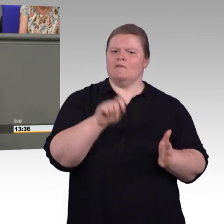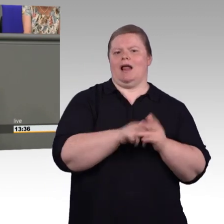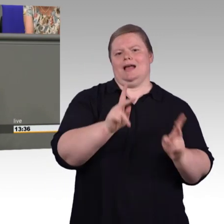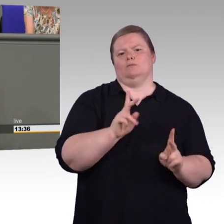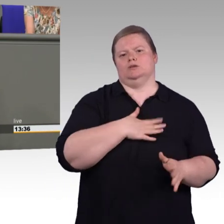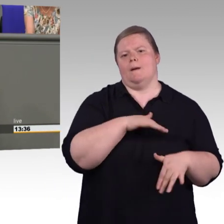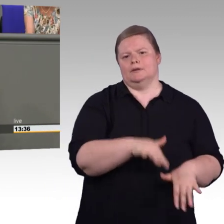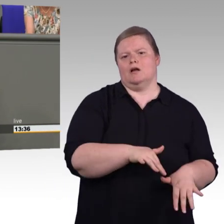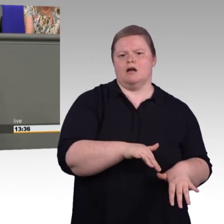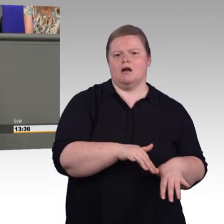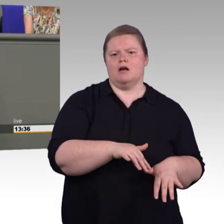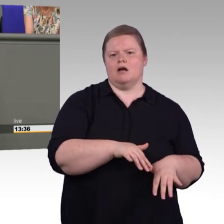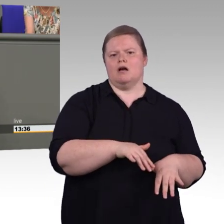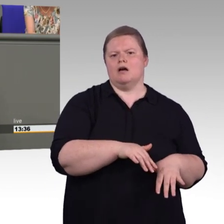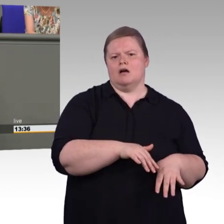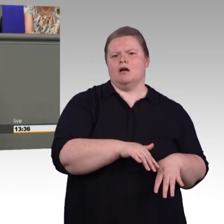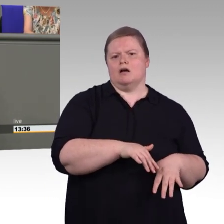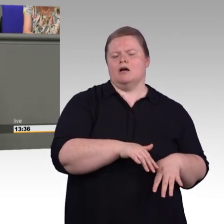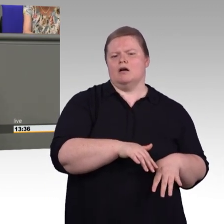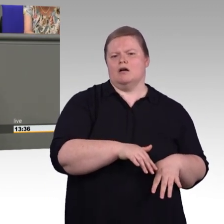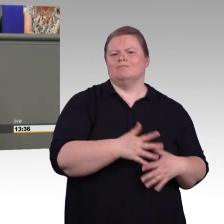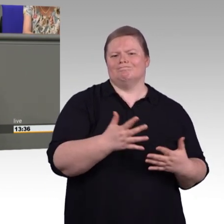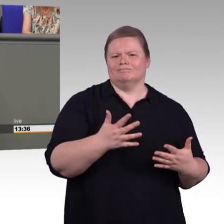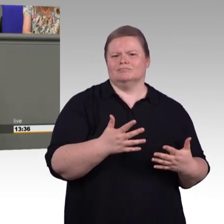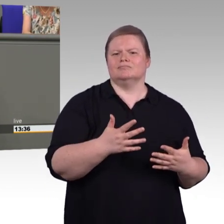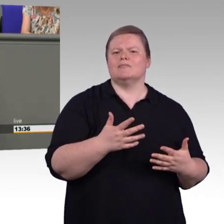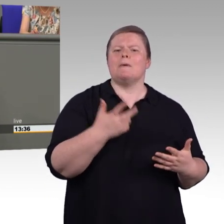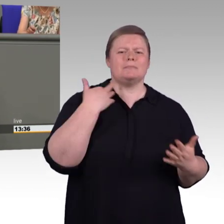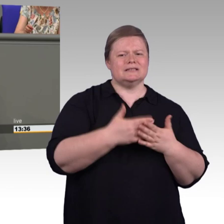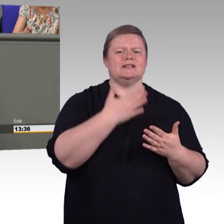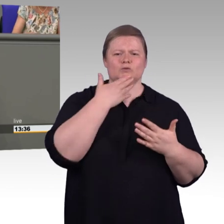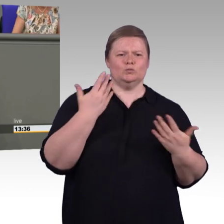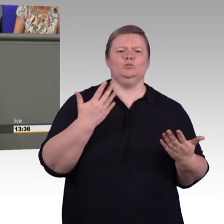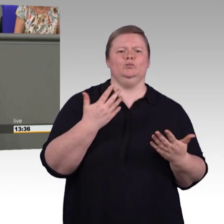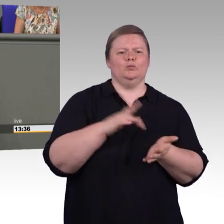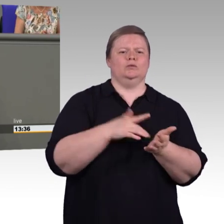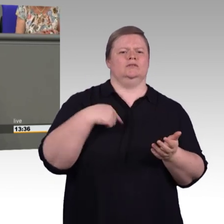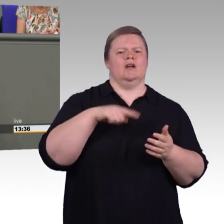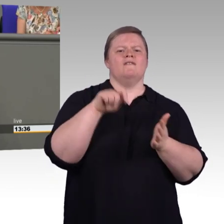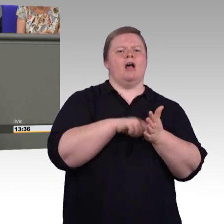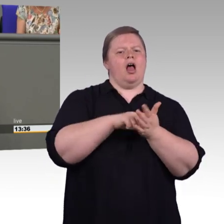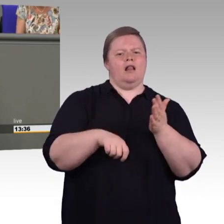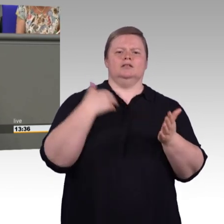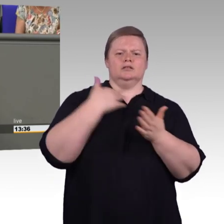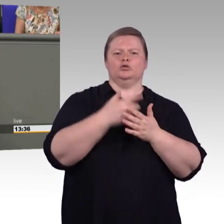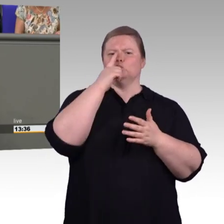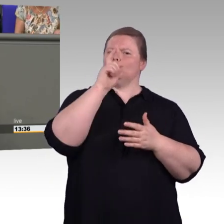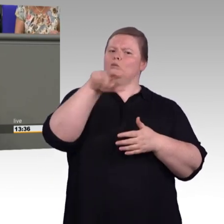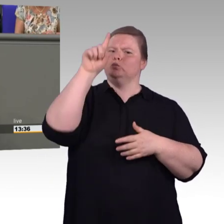und zwar anders als Erwachsene, die Wahlrecht haben. Deshalb brauchen wir Kinderrechte auch im Grundgesetz. (Beifall) Oder die Proteste von "Fridays for Future".